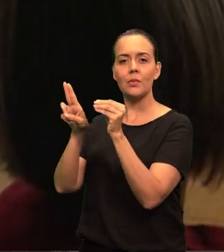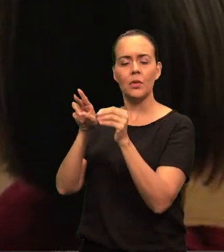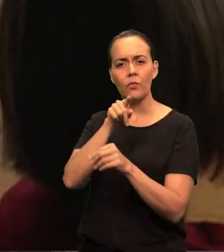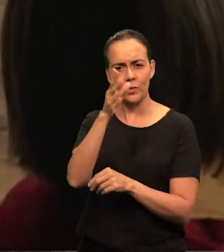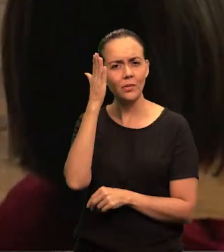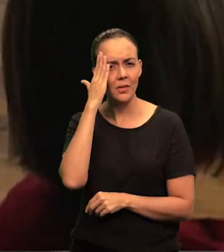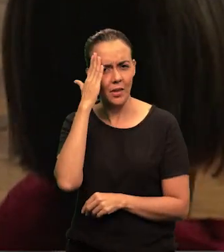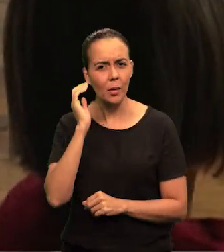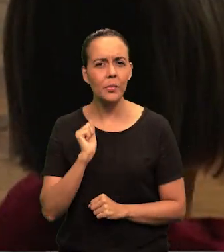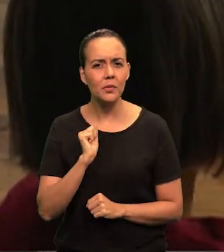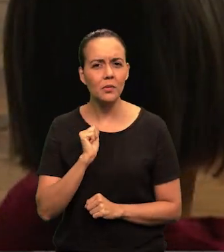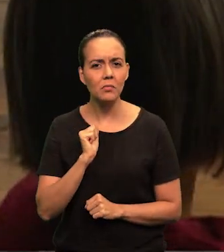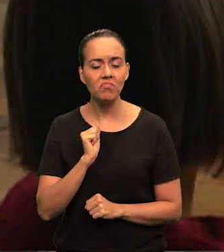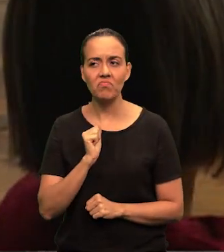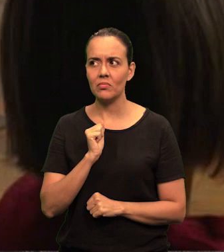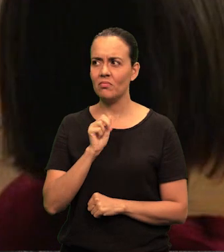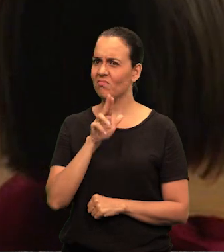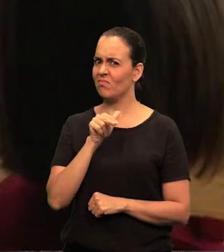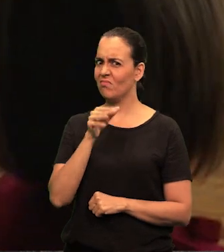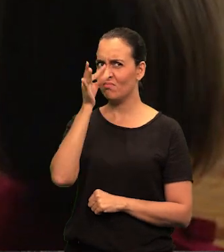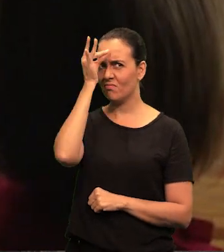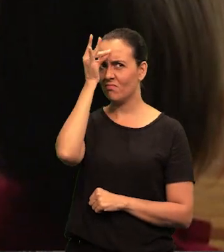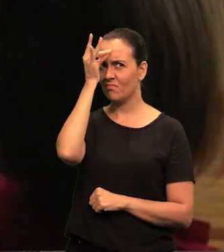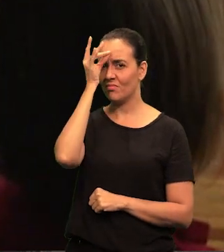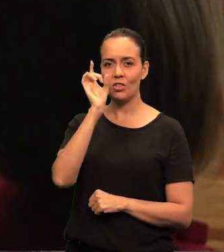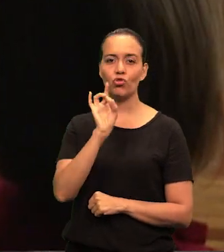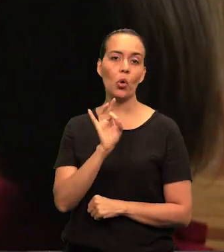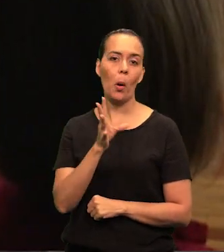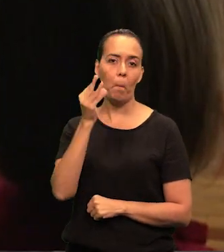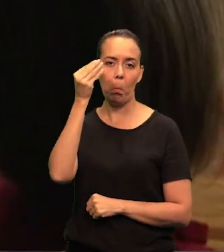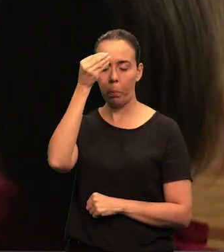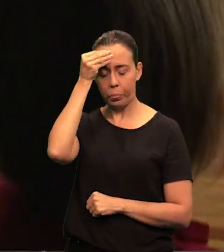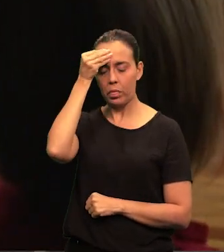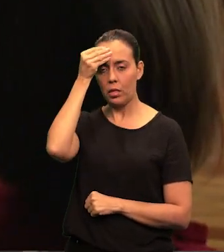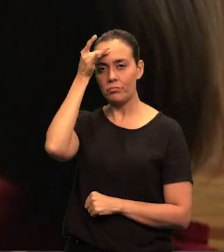Você já soube isso um dia? Nunca soube, você decorou.